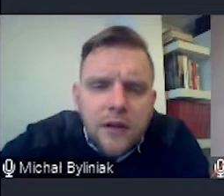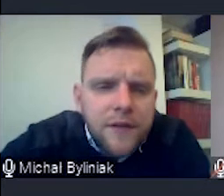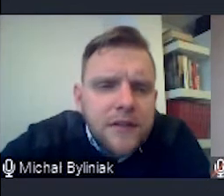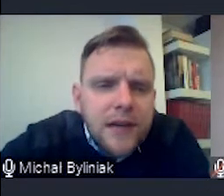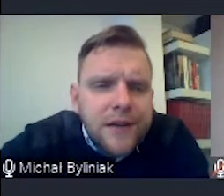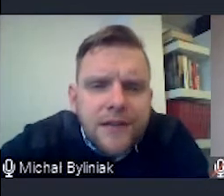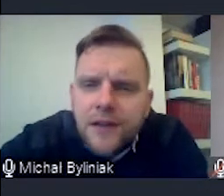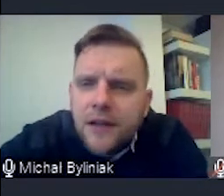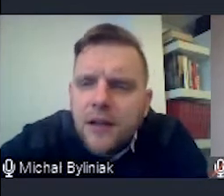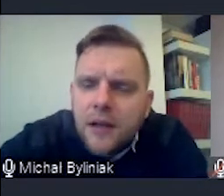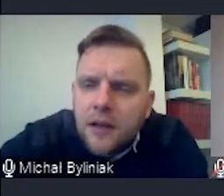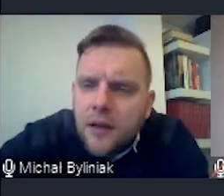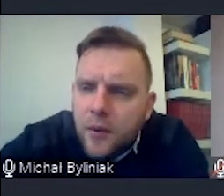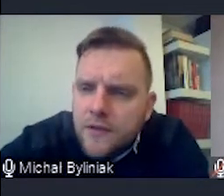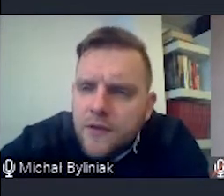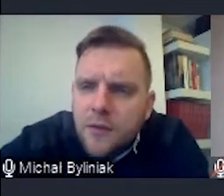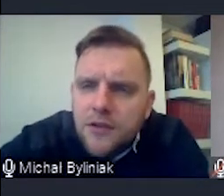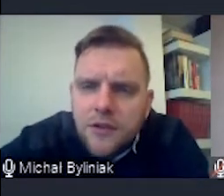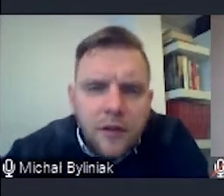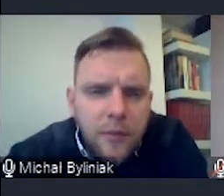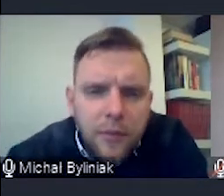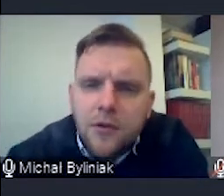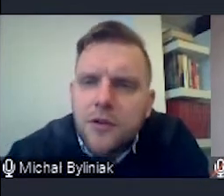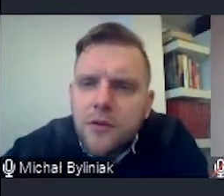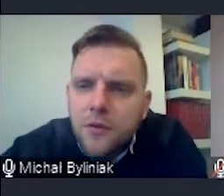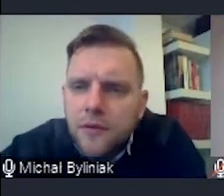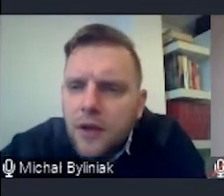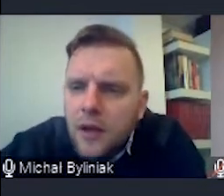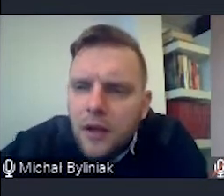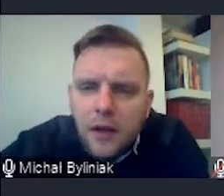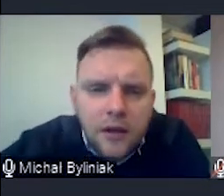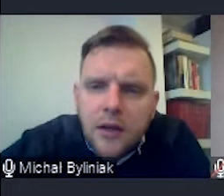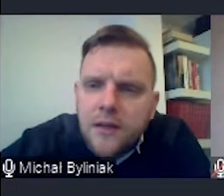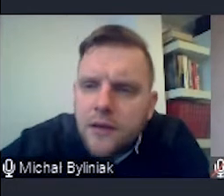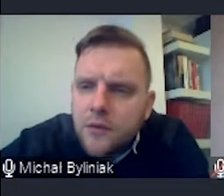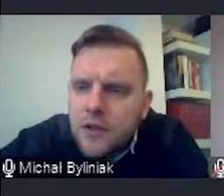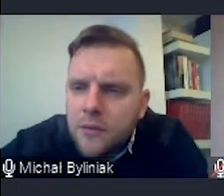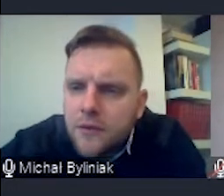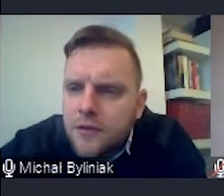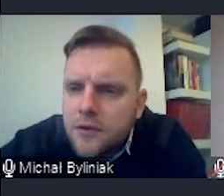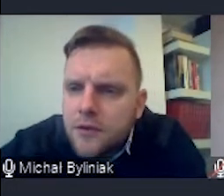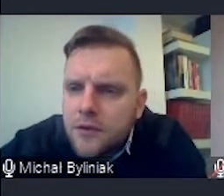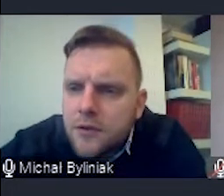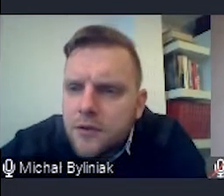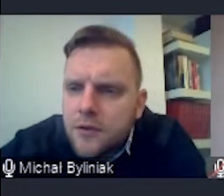zatem zaraz je Państwo zobaczycie, proszę o dosłownie kilka sekund cierpliwości.